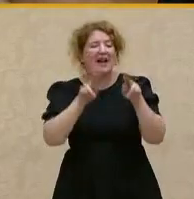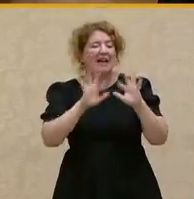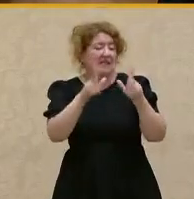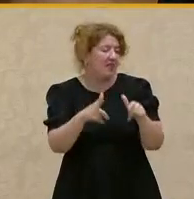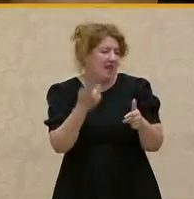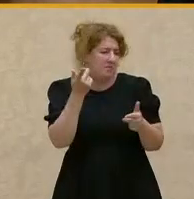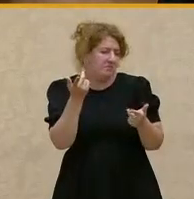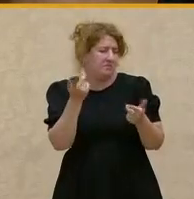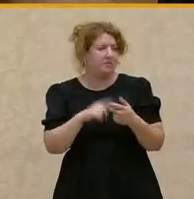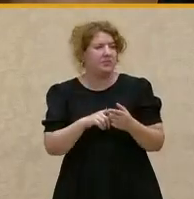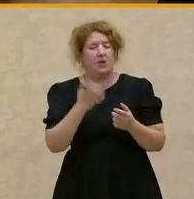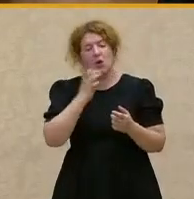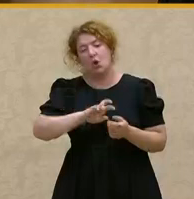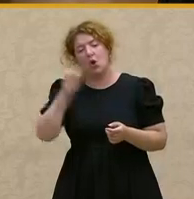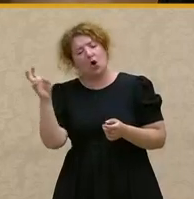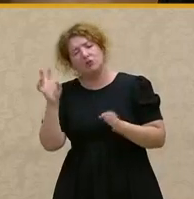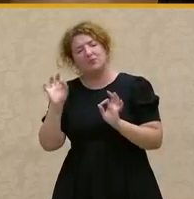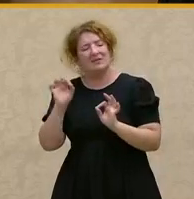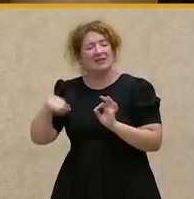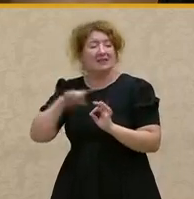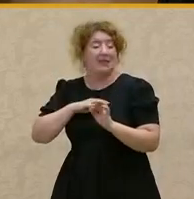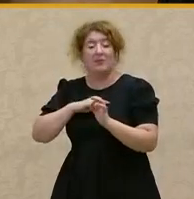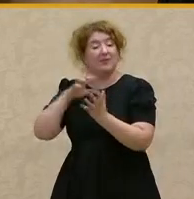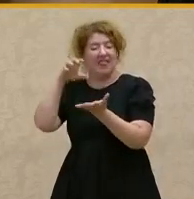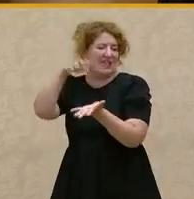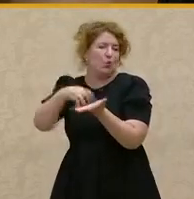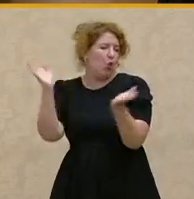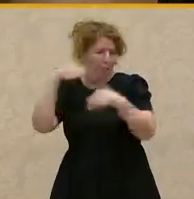por el otro lado, la cartera de servicios desinstitucionalizados. Es decir, el plan de